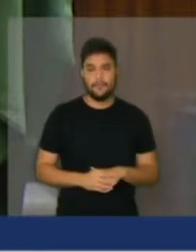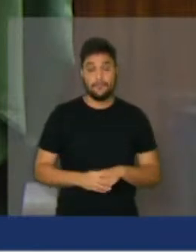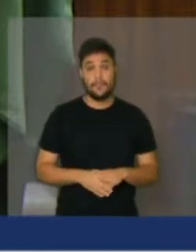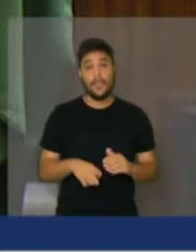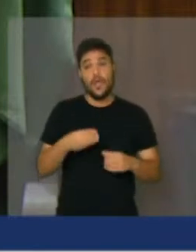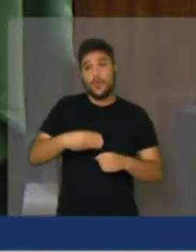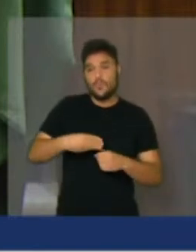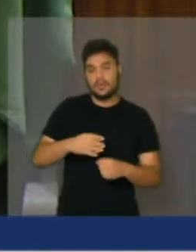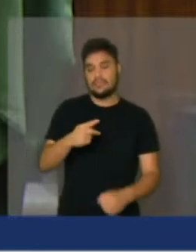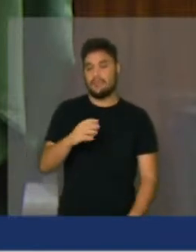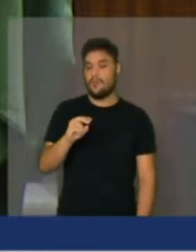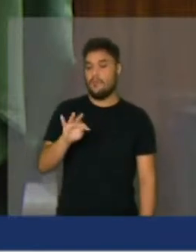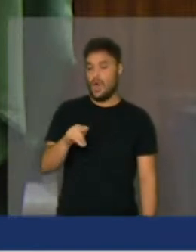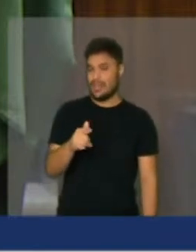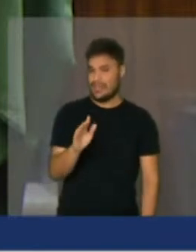AO... PREFEITO VELT ERA COLOCANDO 203, 3 PARCELAS DE